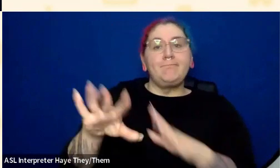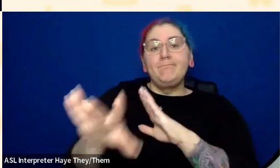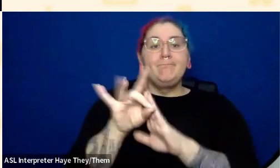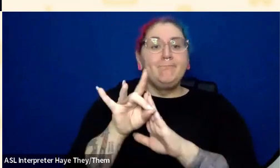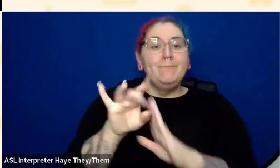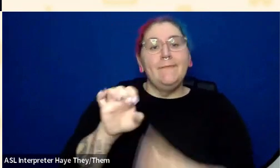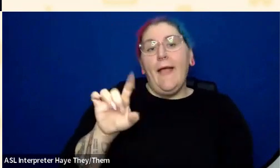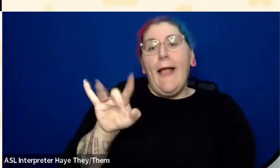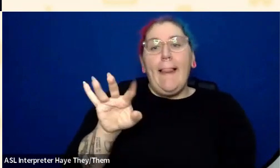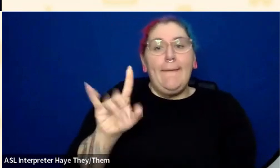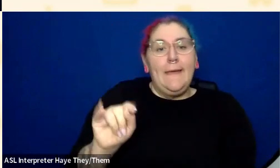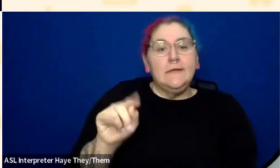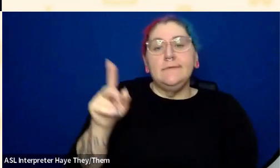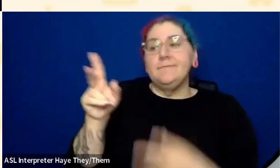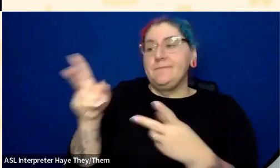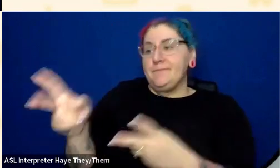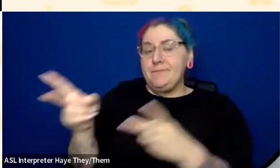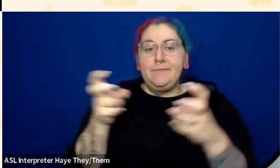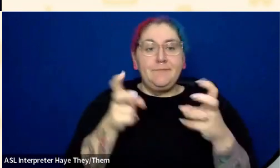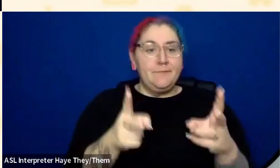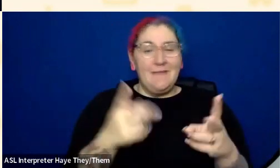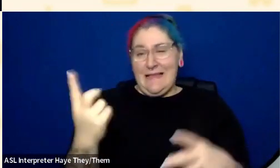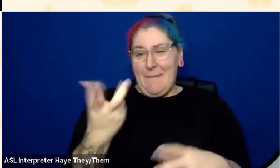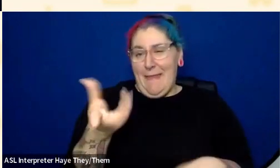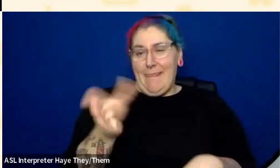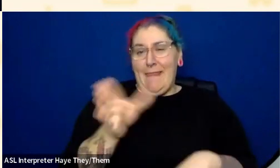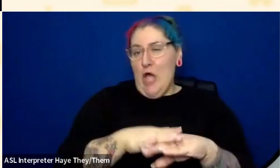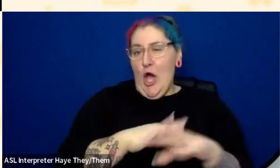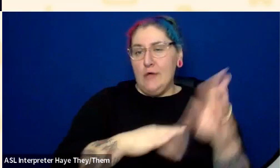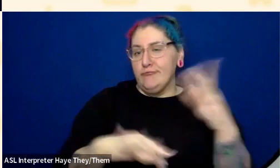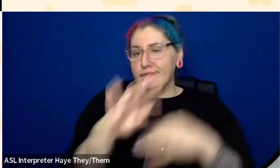Si volvemos a nuestro sitio web aquí, nuestras animaciones están activadas.